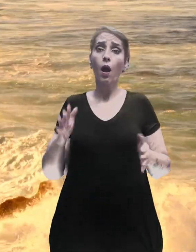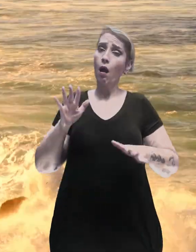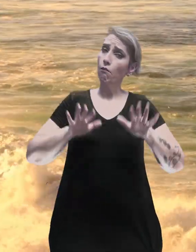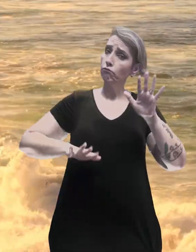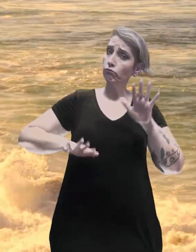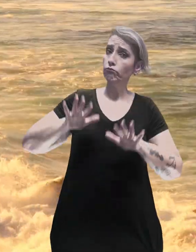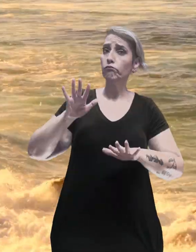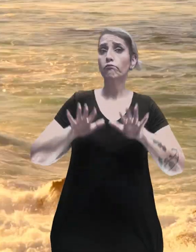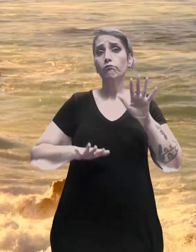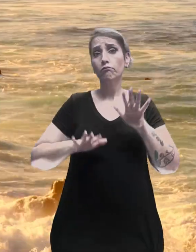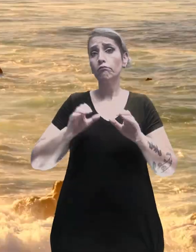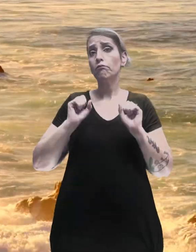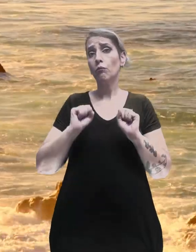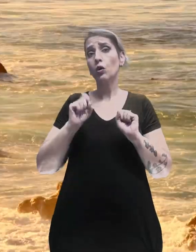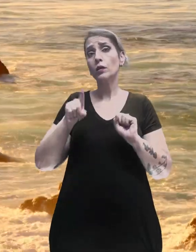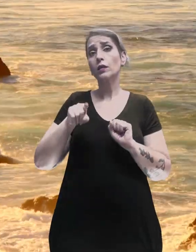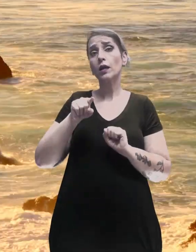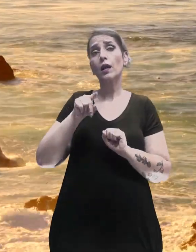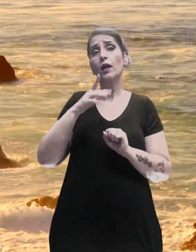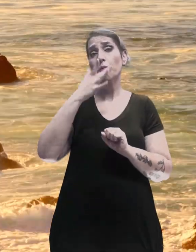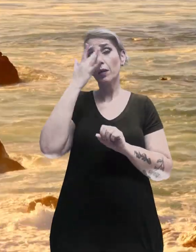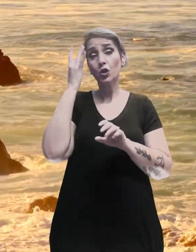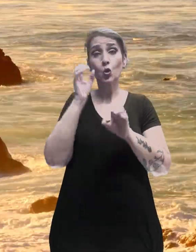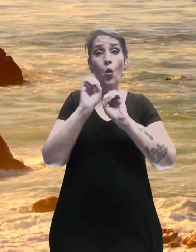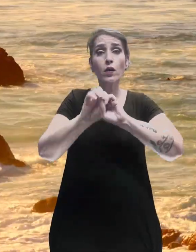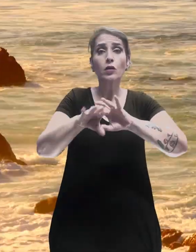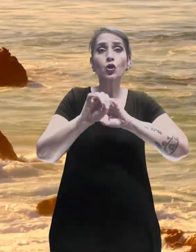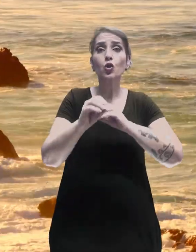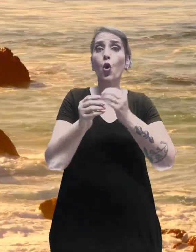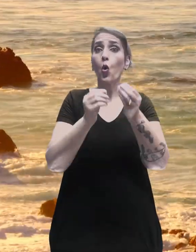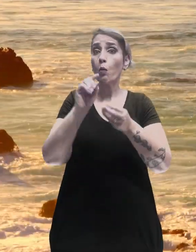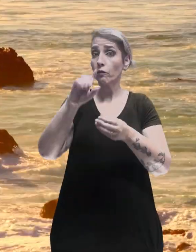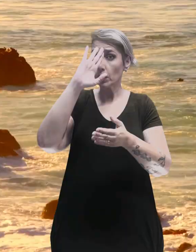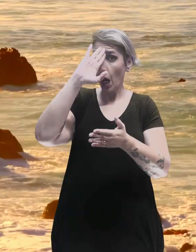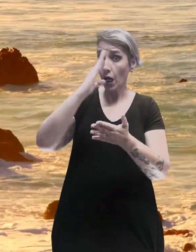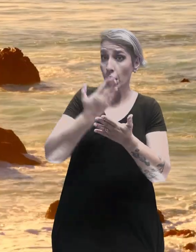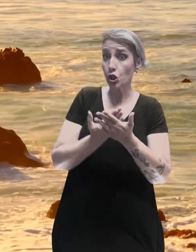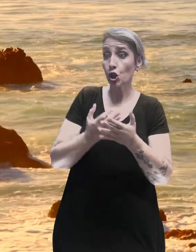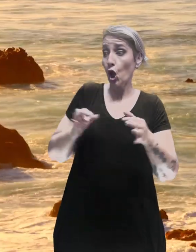Talvez... você tenha sido condicionado a acreditar que a plenitude